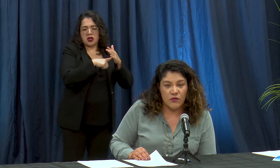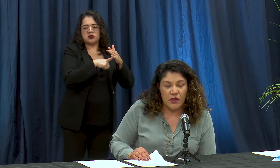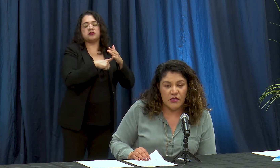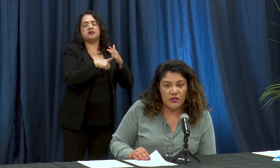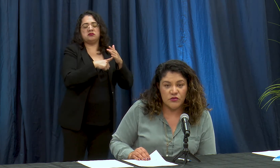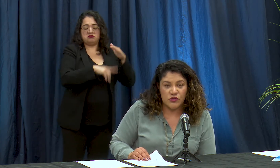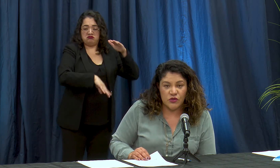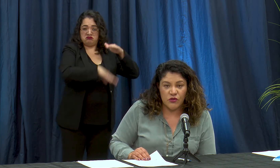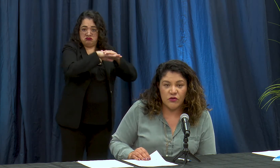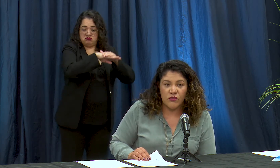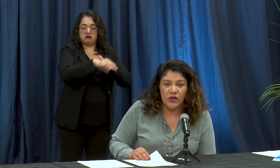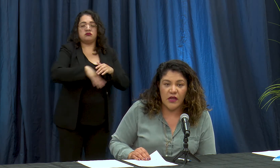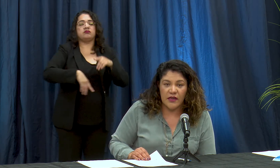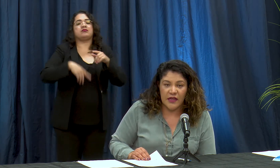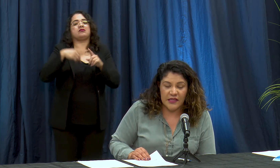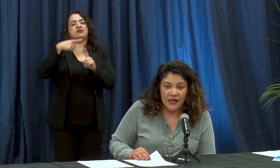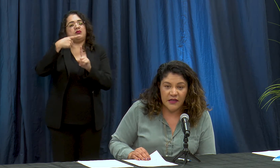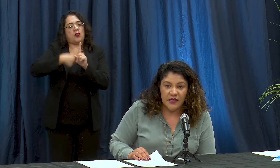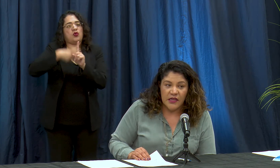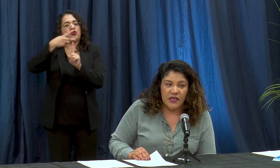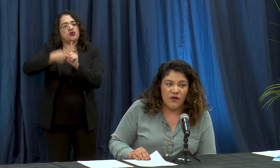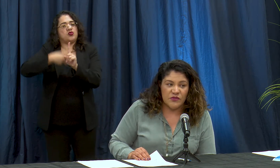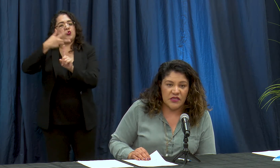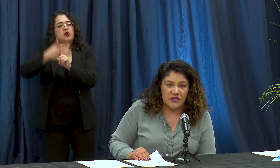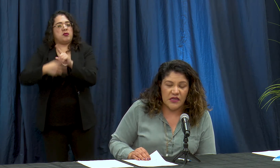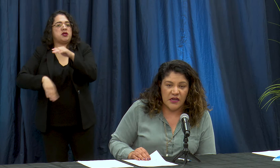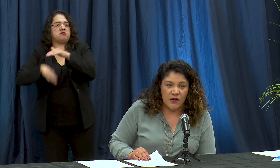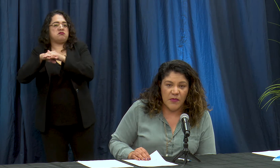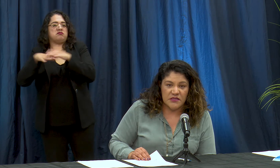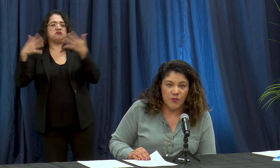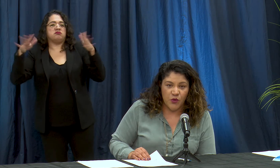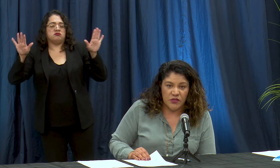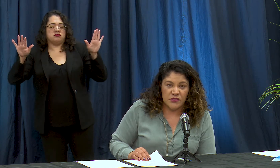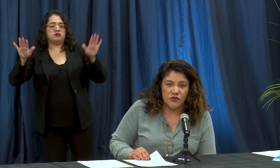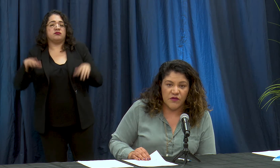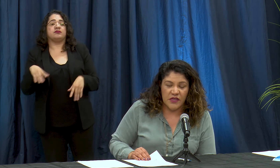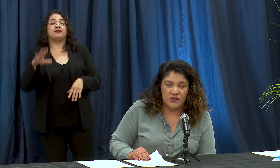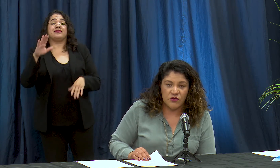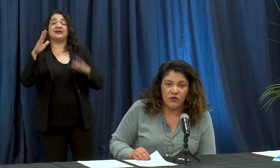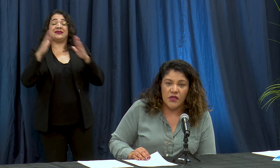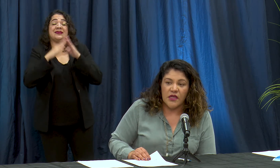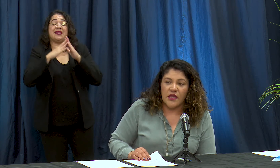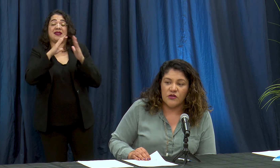en discussion con la al-kaldiya llamamos a tener más report a sobre esto en los